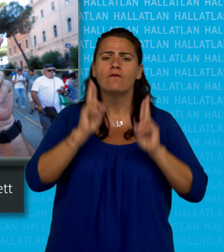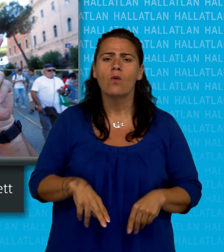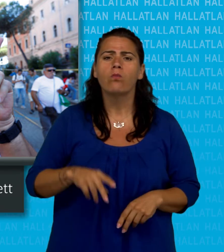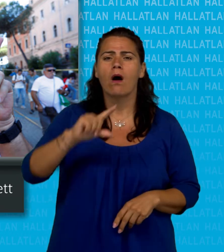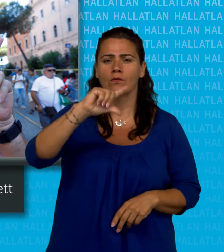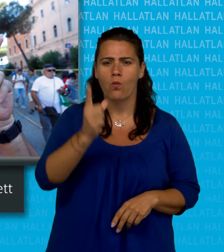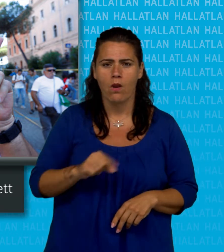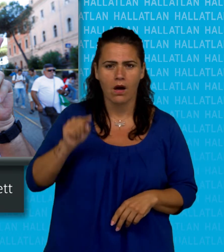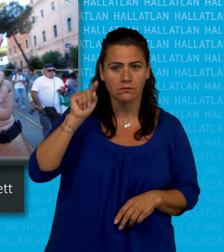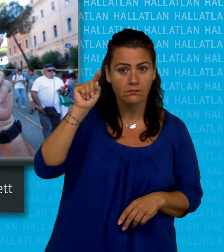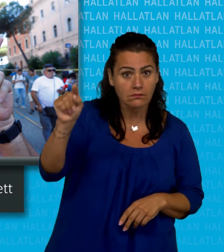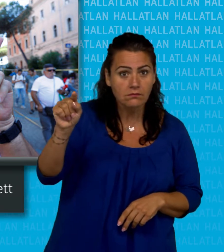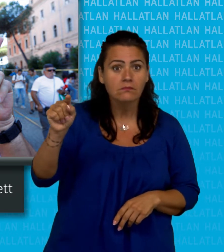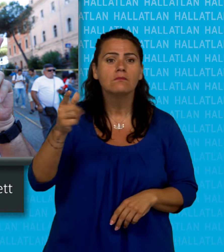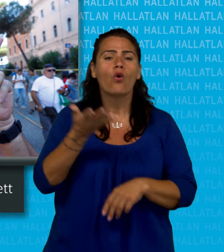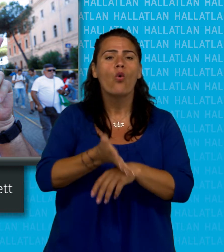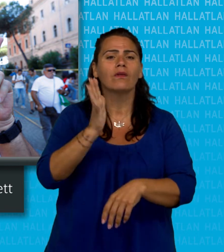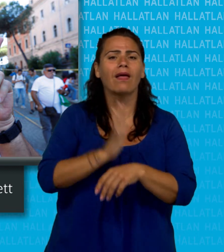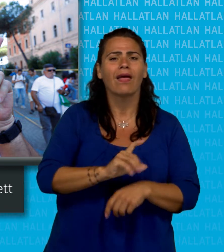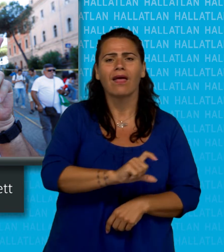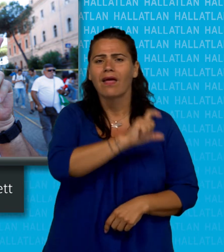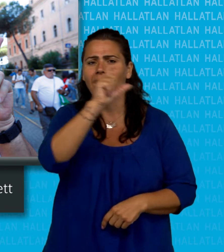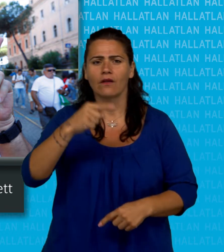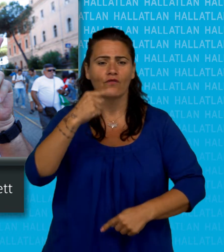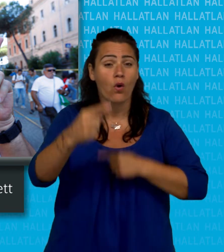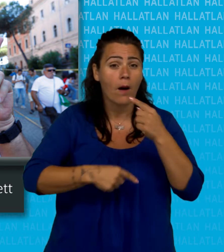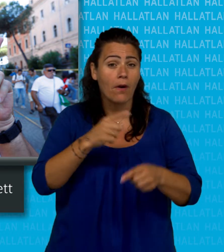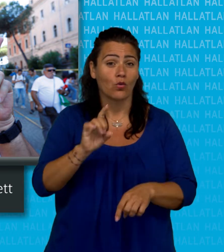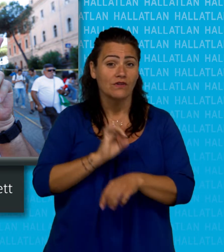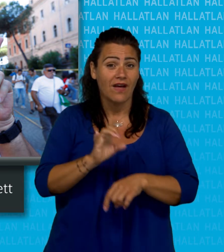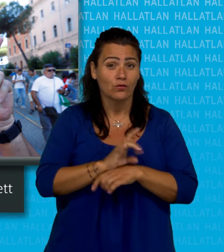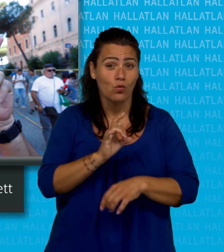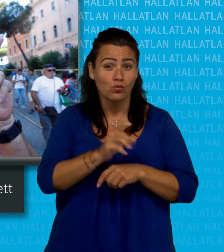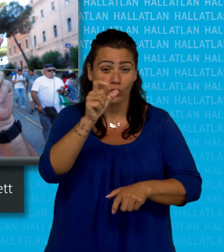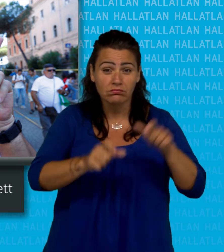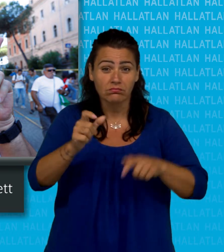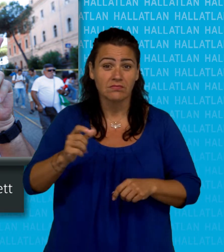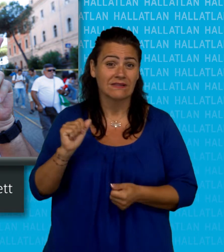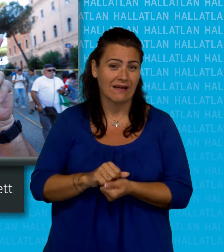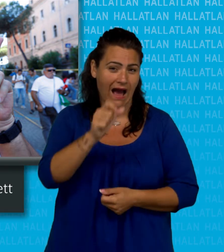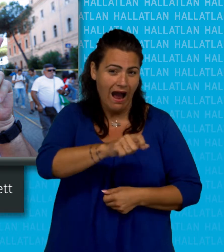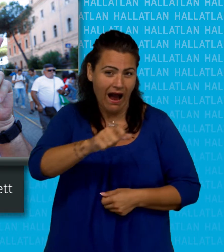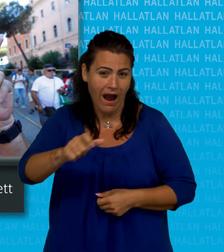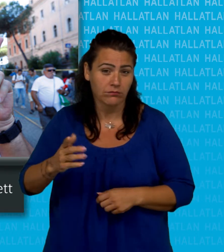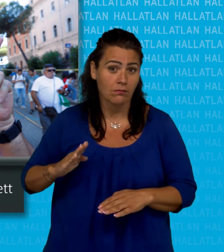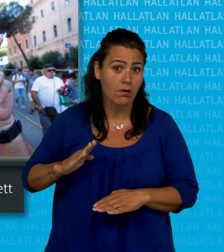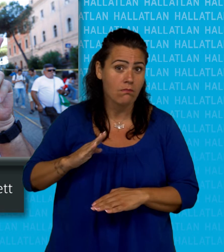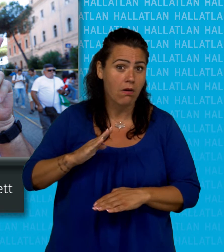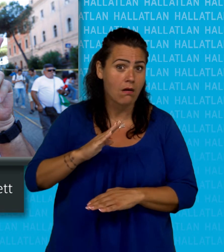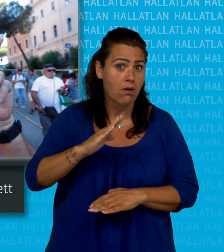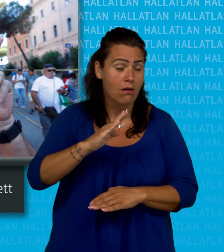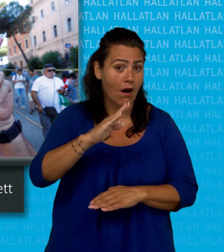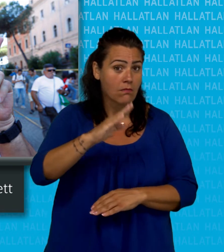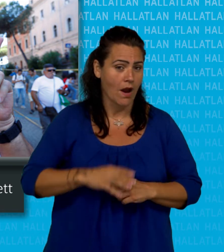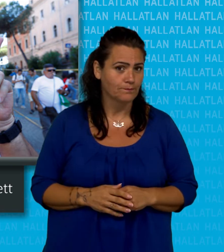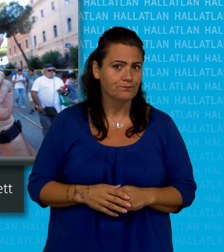és annak ellenére tüntettek, hogy már öt hete folyamatosan emelkedik a fertőzöttek száma.